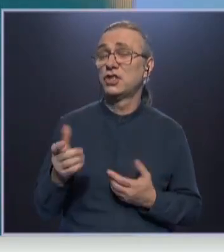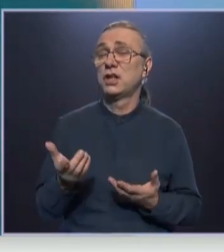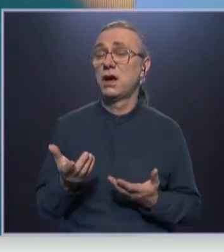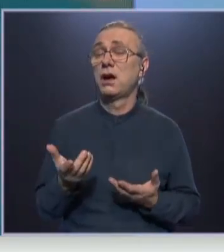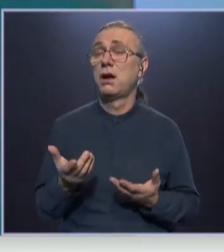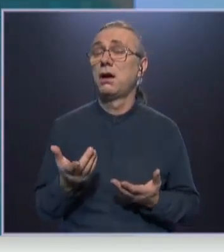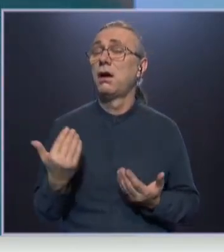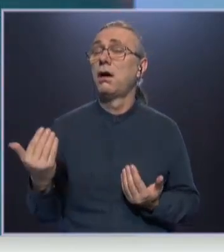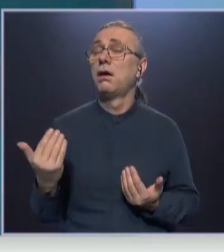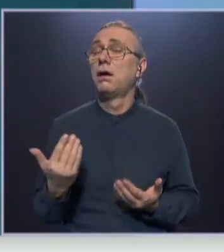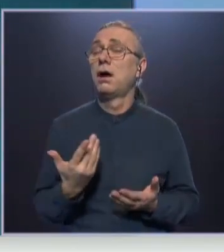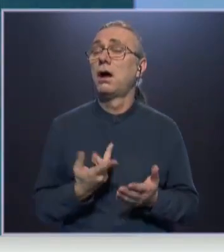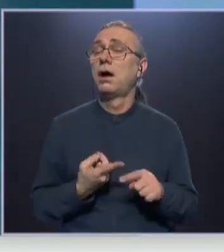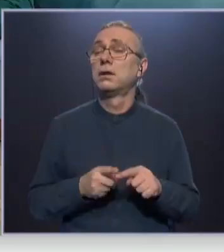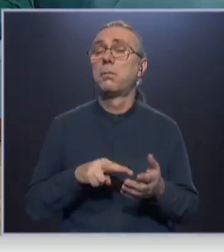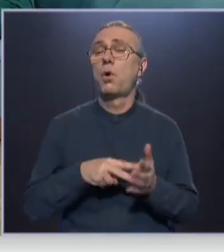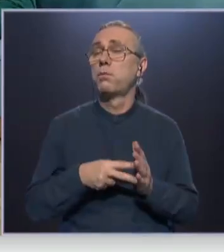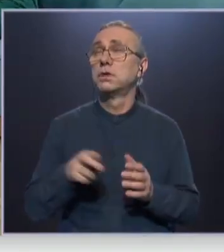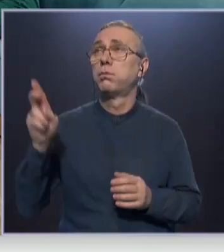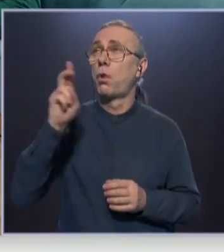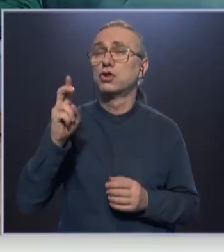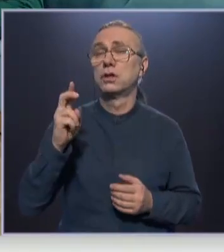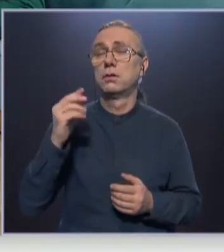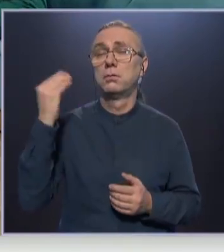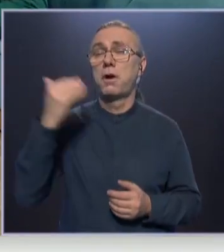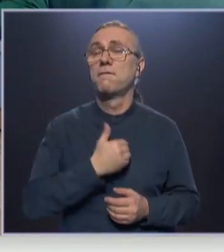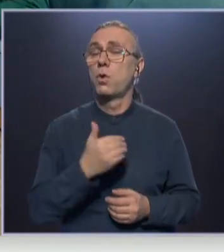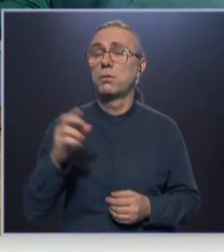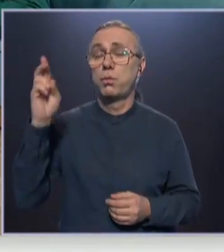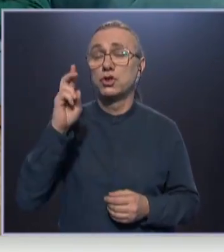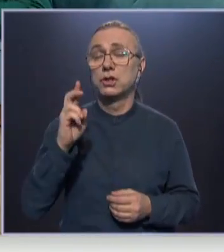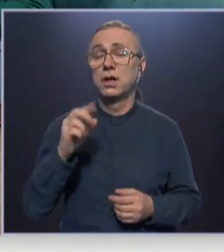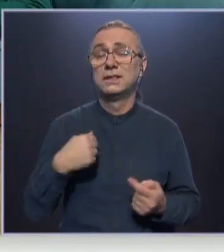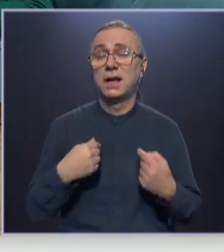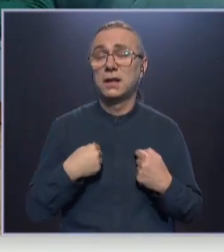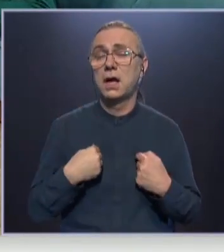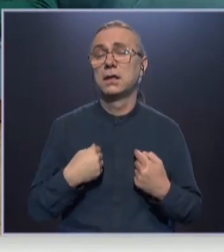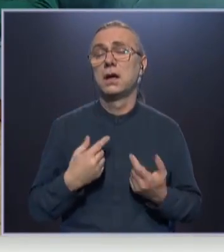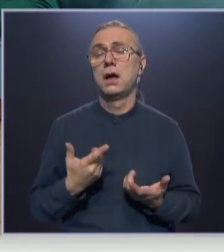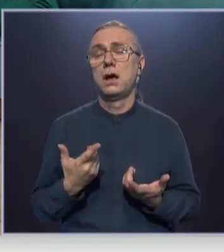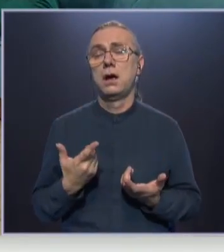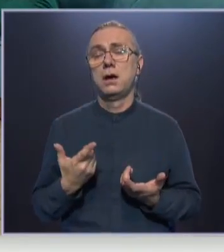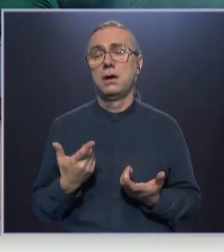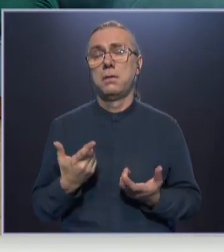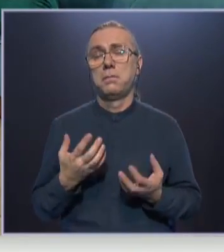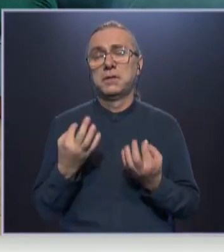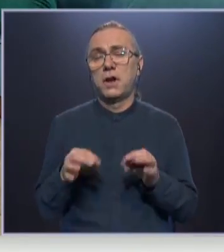по промыслу божьим и по воле Божией они помогают в человеке перегореть всему греховному что мешает его